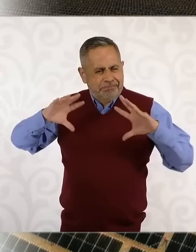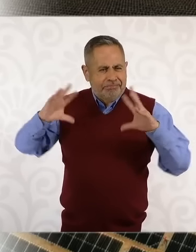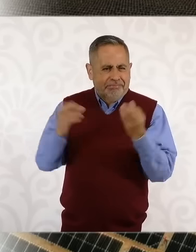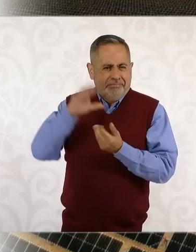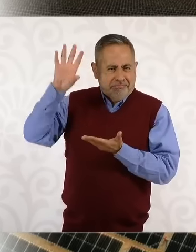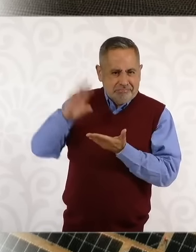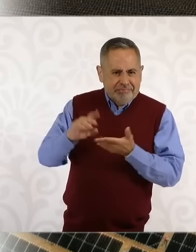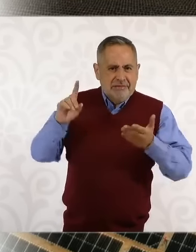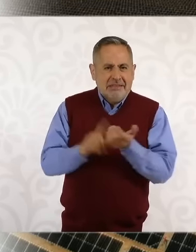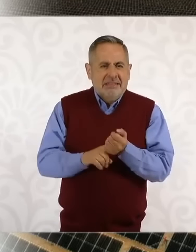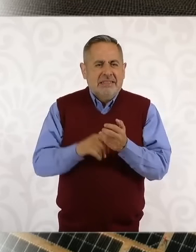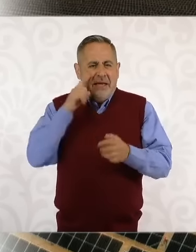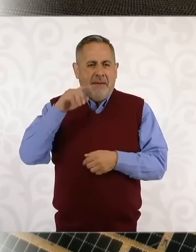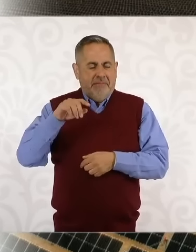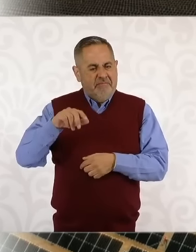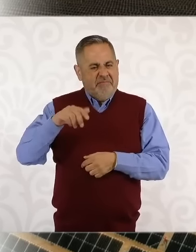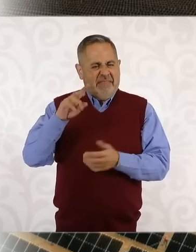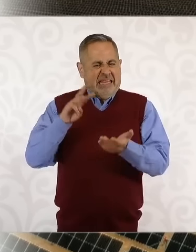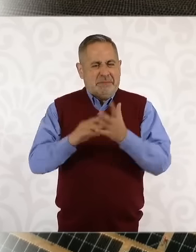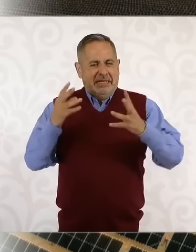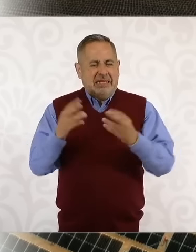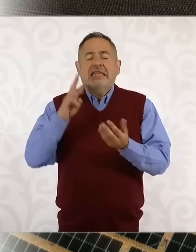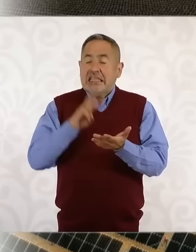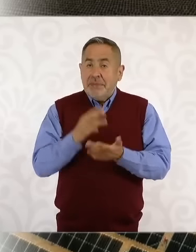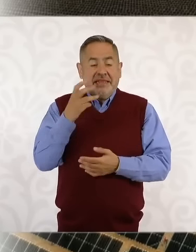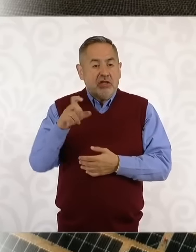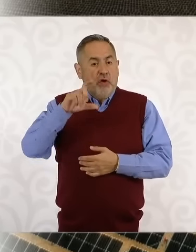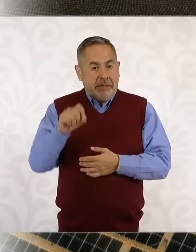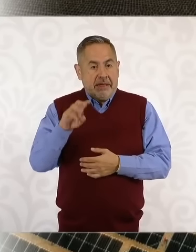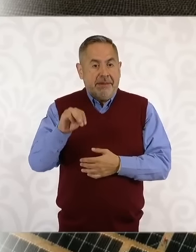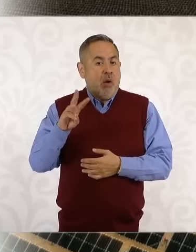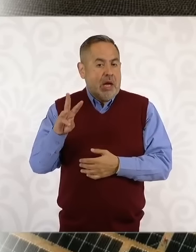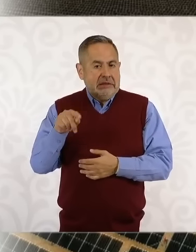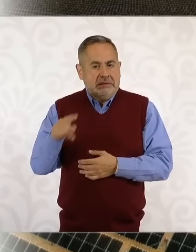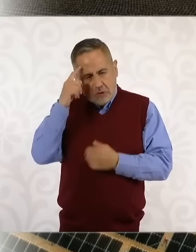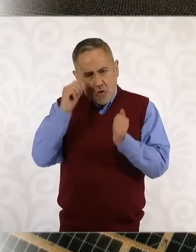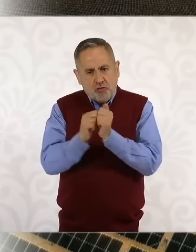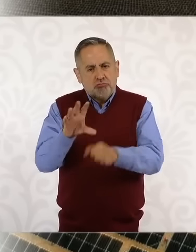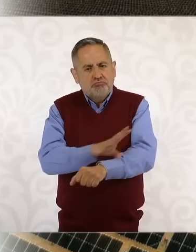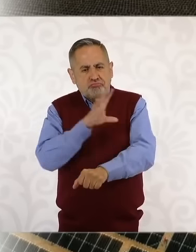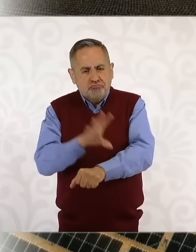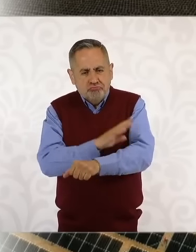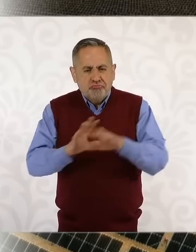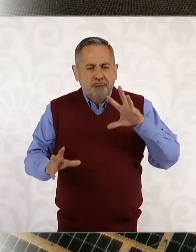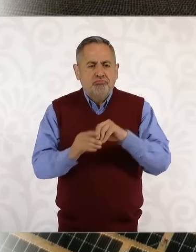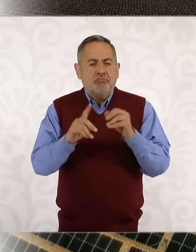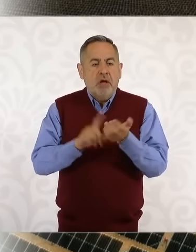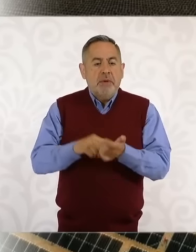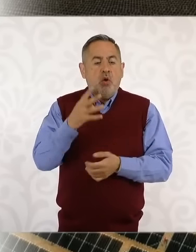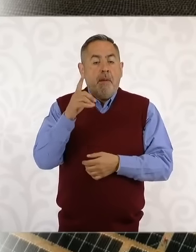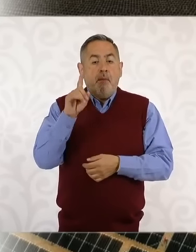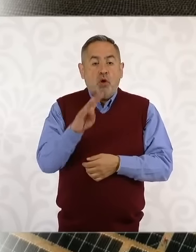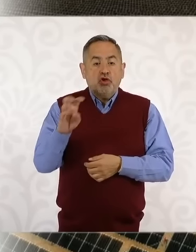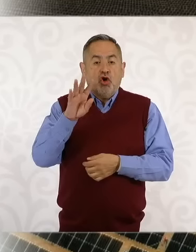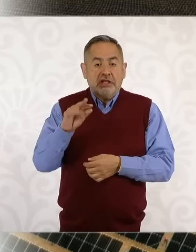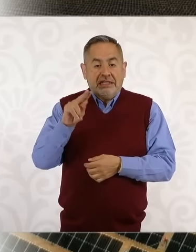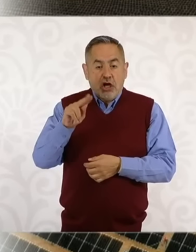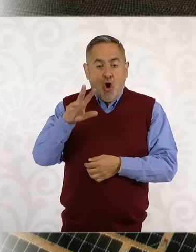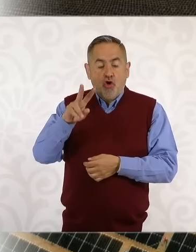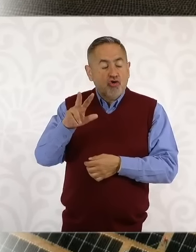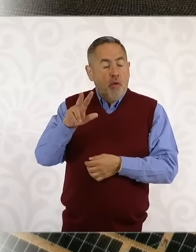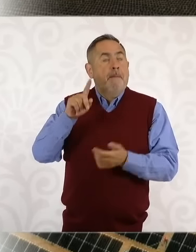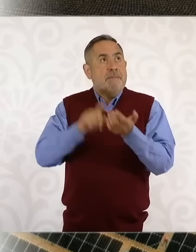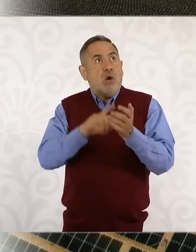un total de 3,320 MW de generación de energía eléctrica y88 MW de almacenamiento de energía,